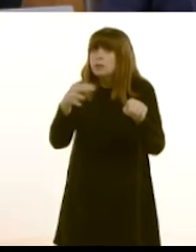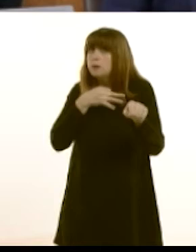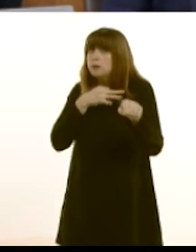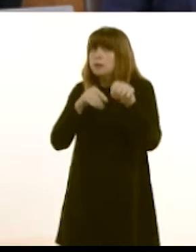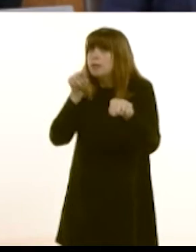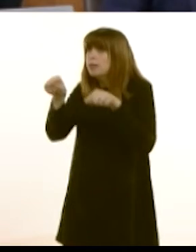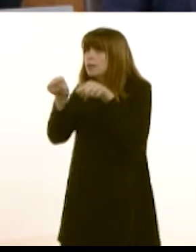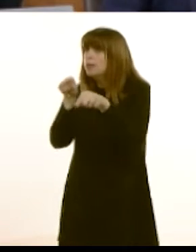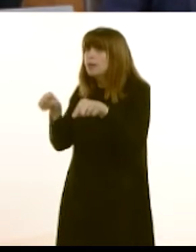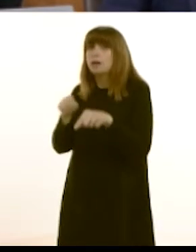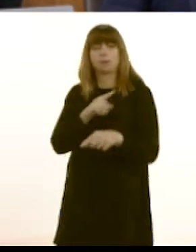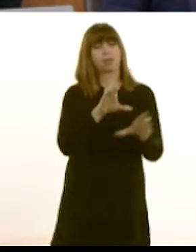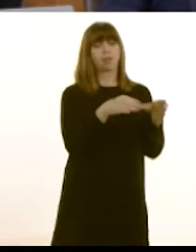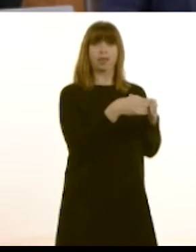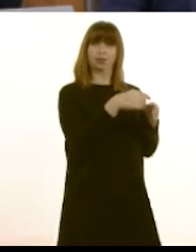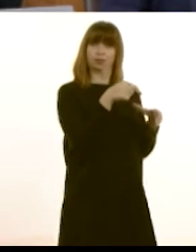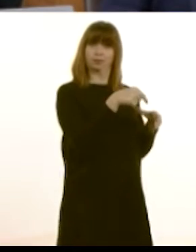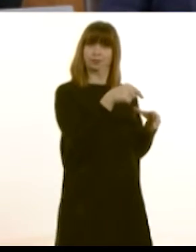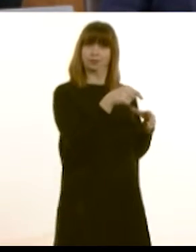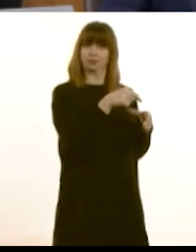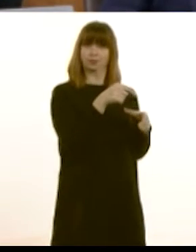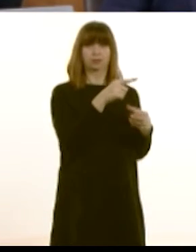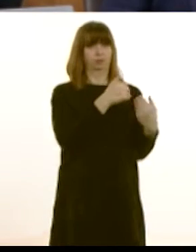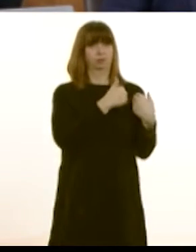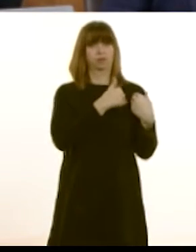nid, wrth gwrs, heolydd lleol, sydd yn gyfrifoldeb i awdurdodau lleol.